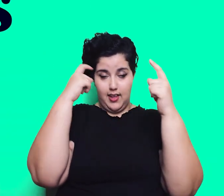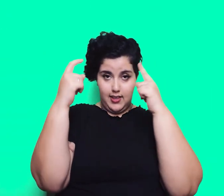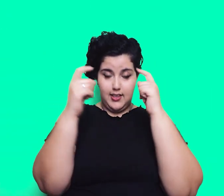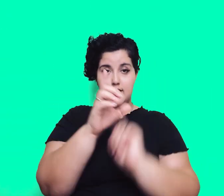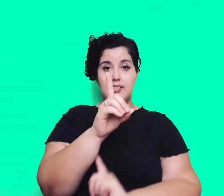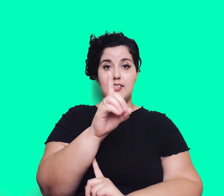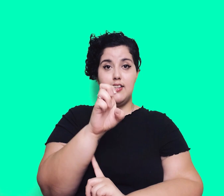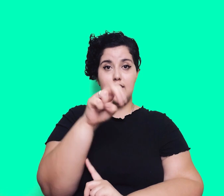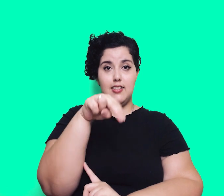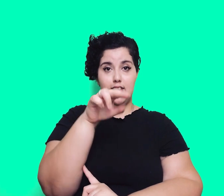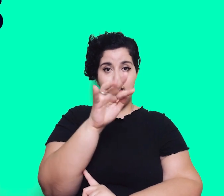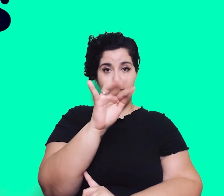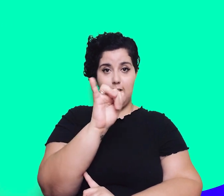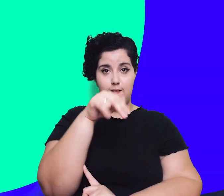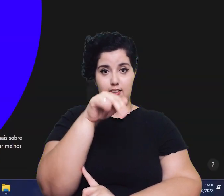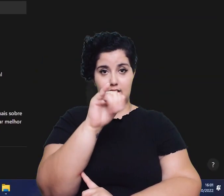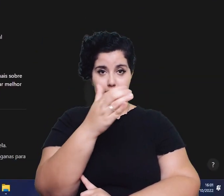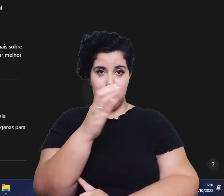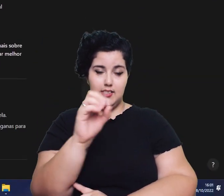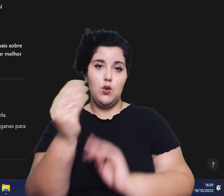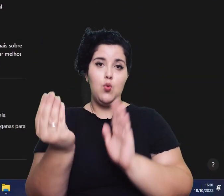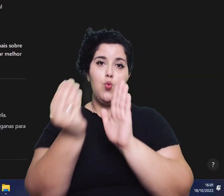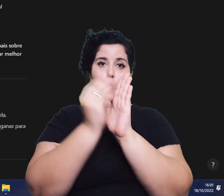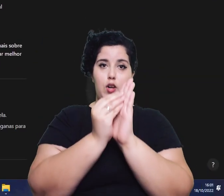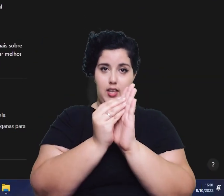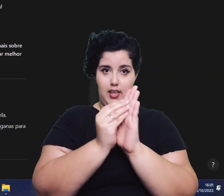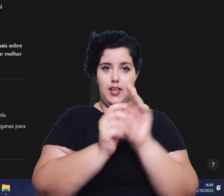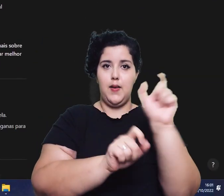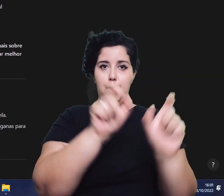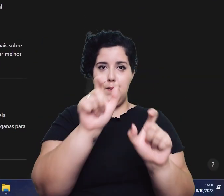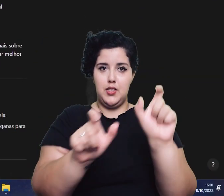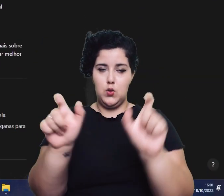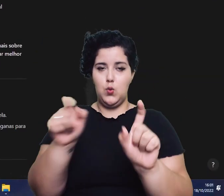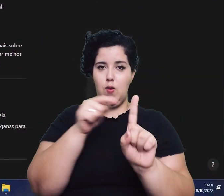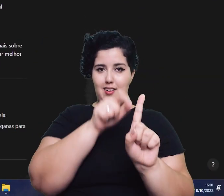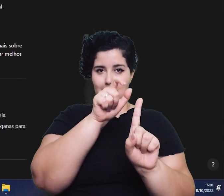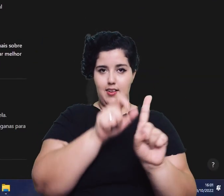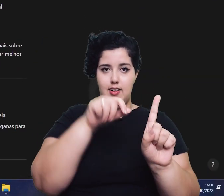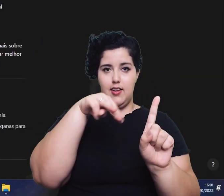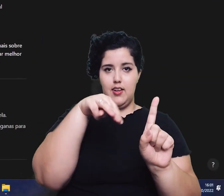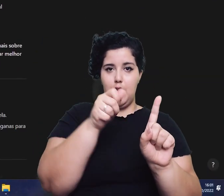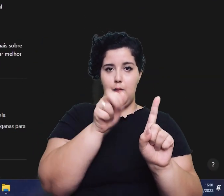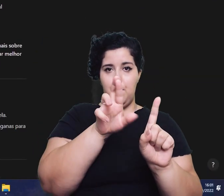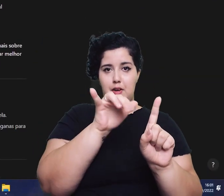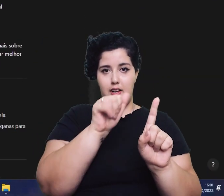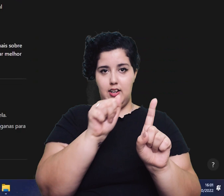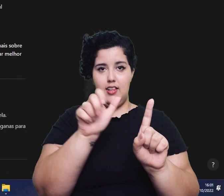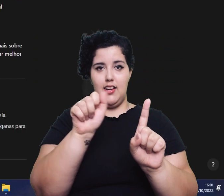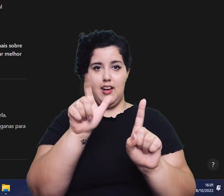As personas, eu criei nessa fase de Definição, por exemplo, aqui a persona, Maria Alice, coloquei aqui perfil, gênero,